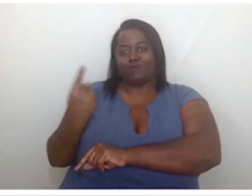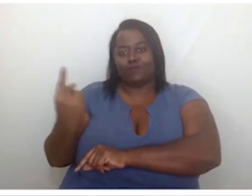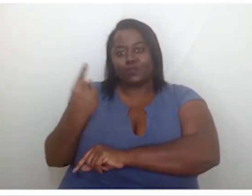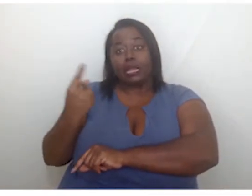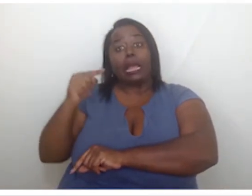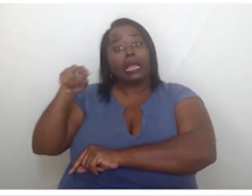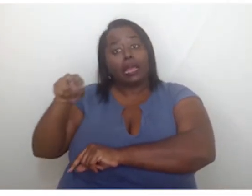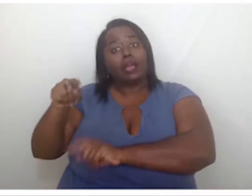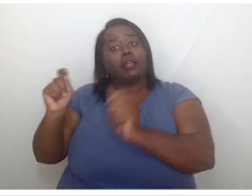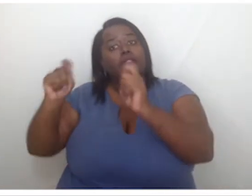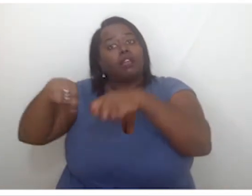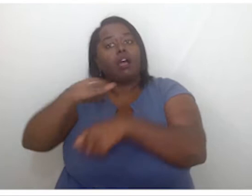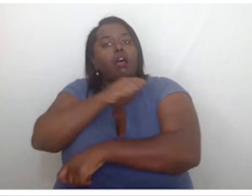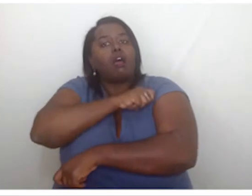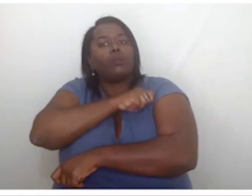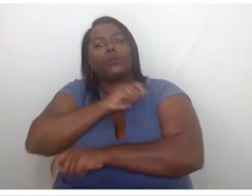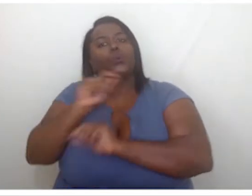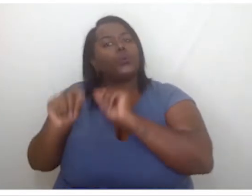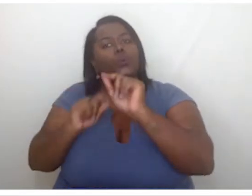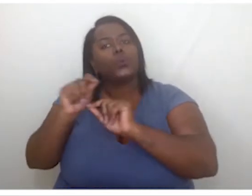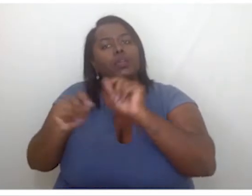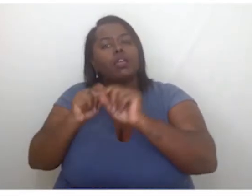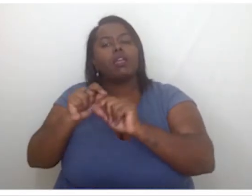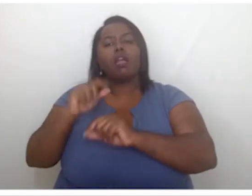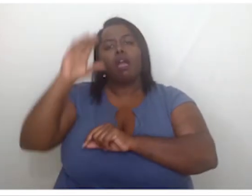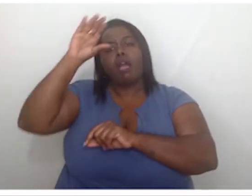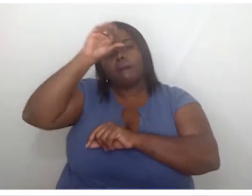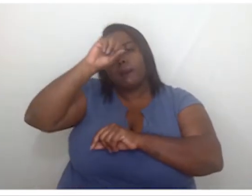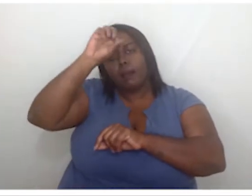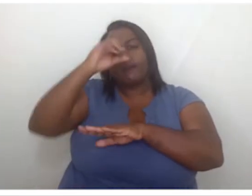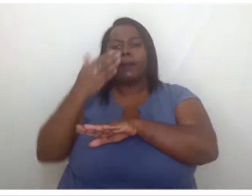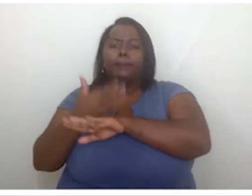su práctica de enseñanza, cuando están observando a alguien,